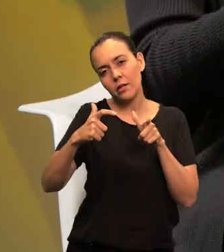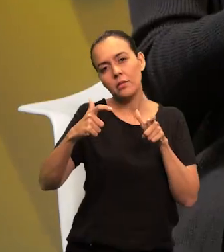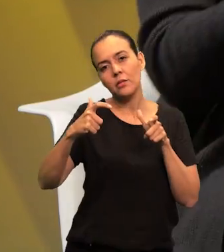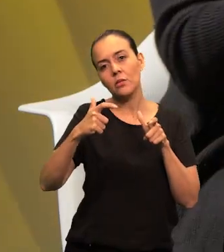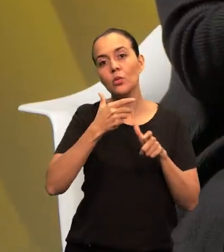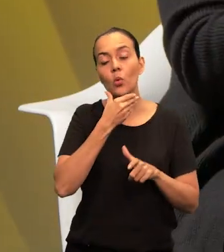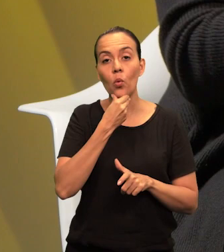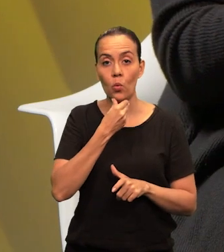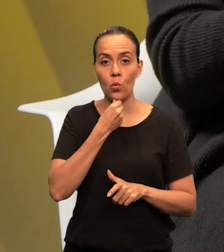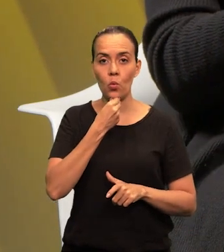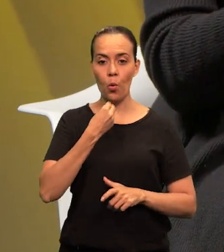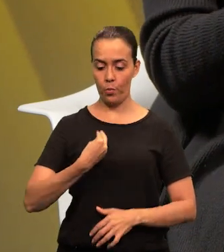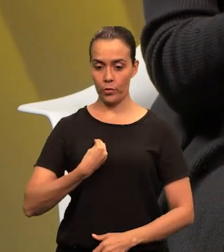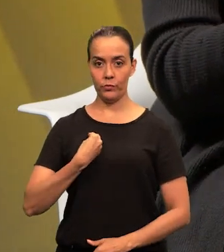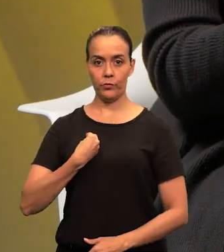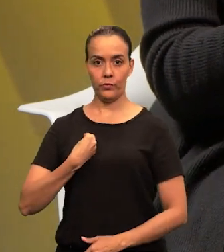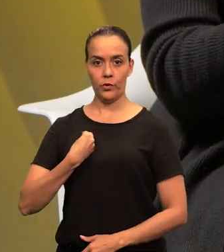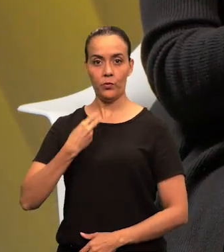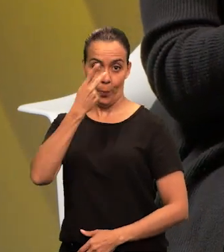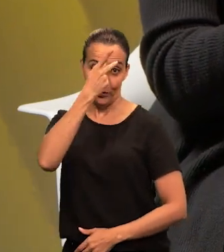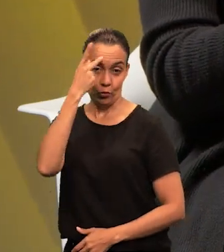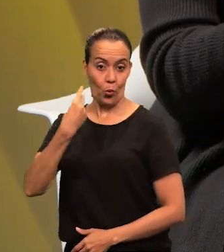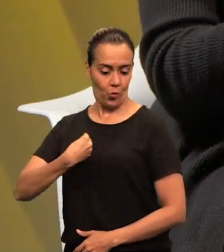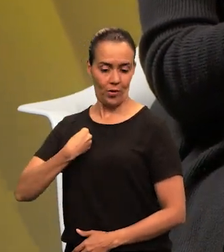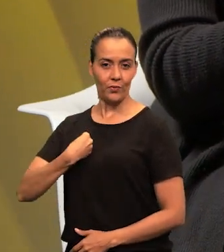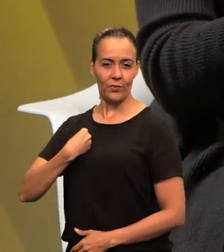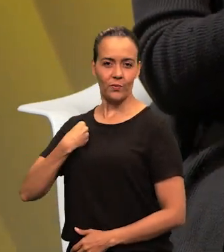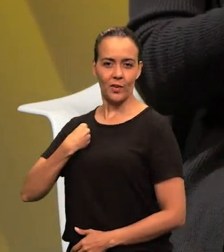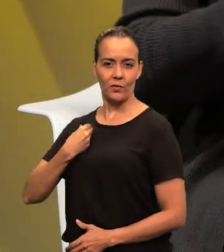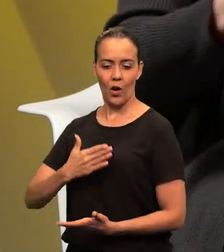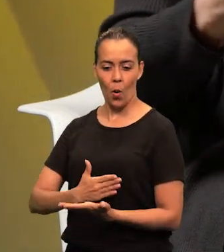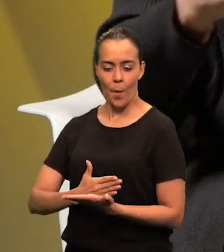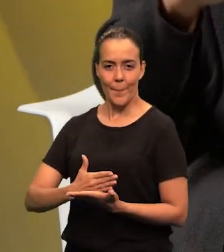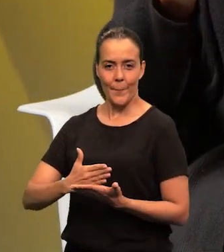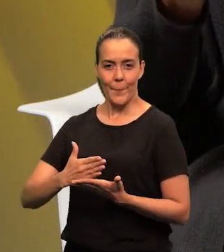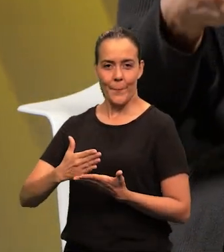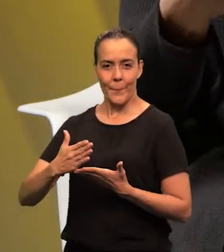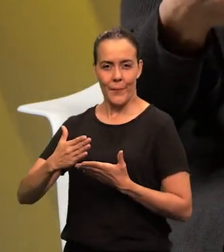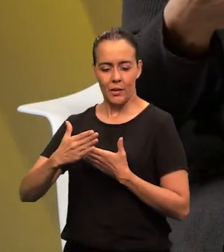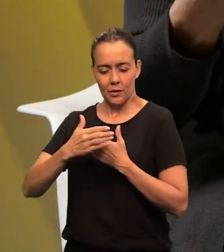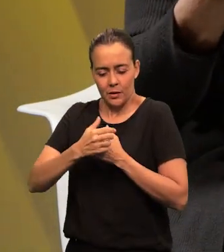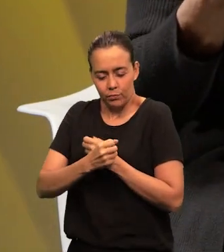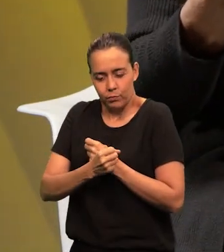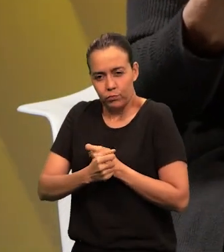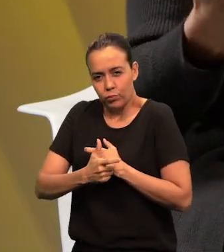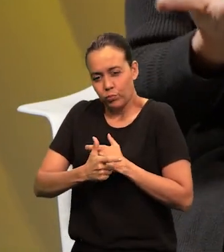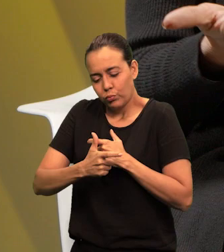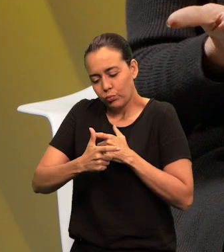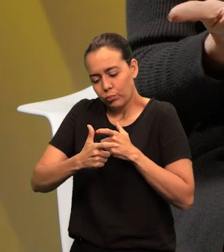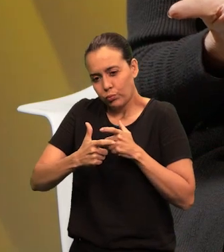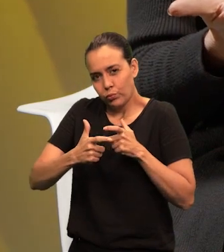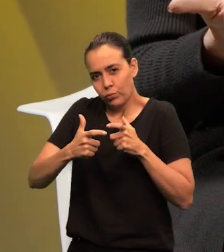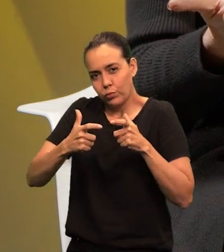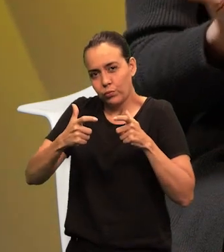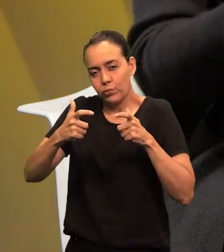Então, o ser humano vivo, ele é atravessado por essa expansão, ele se alegra de verdade quando ele vai além de si.